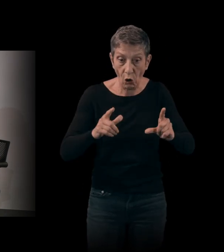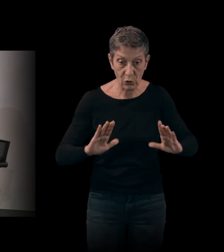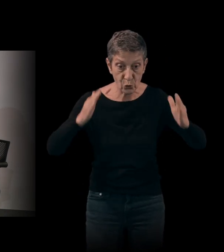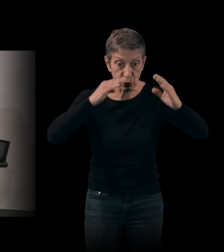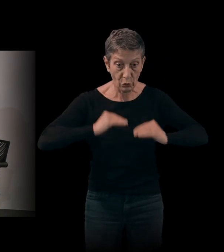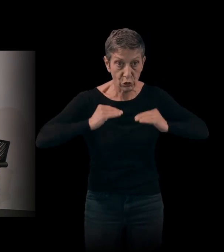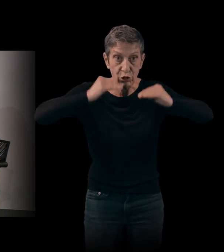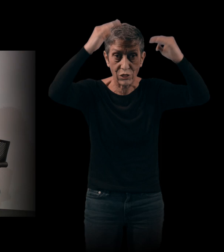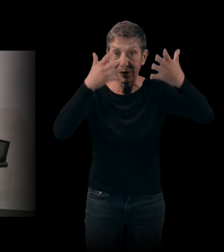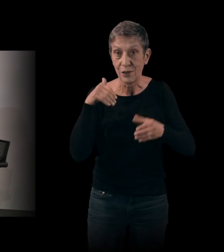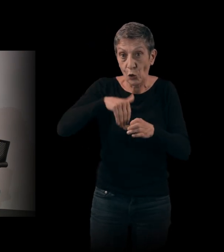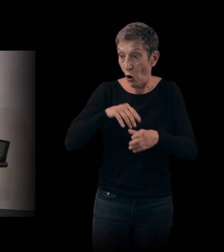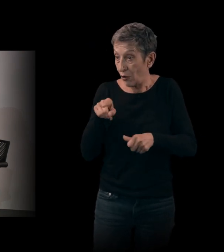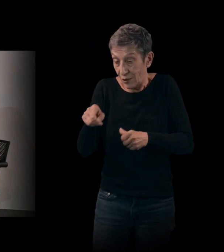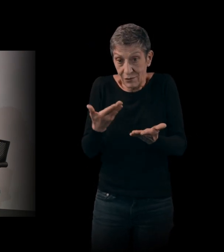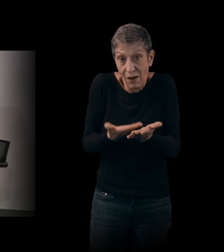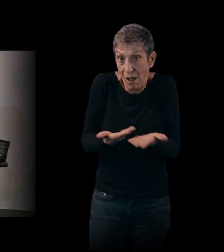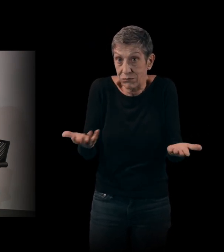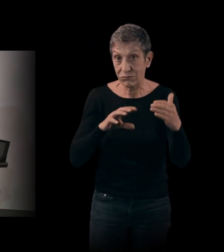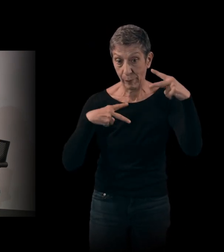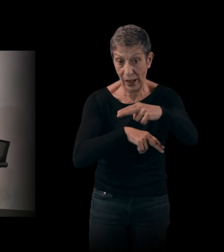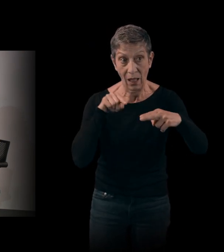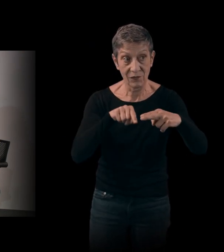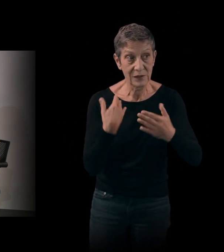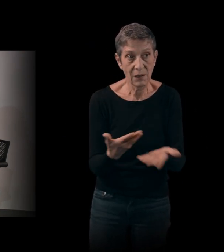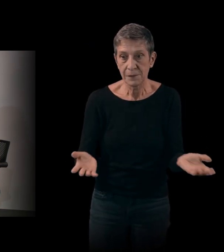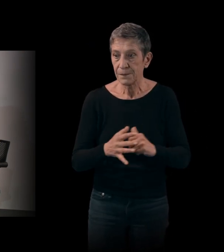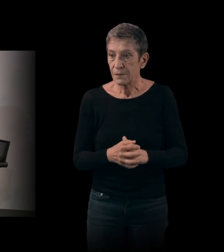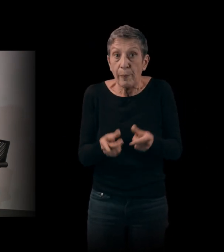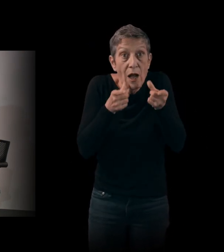en redonner un exemple de ça. Mais ce n'est pas seulement les langues qui résonnent,